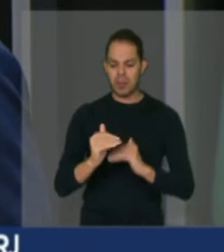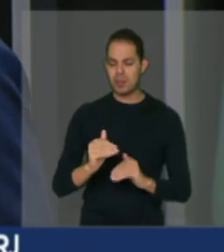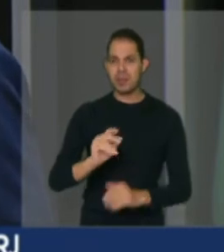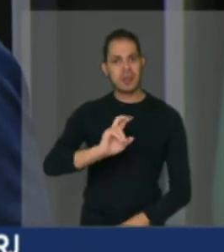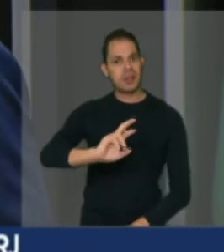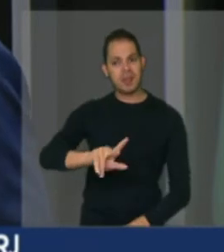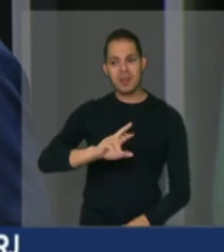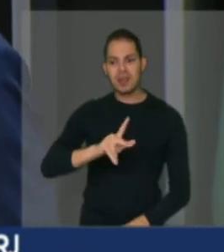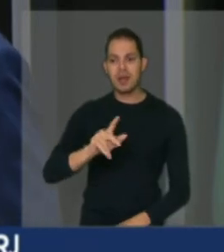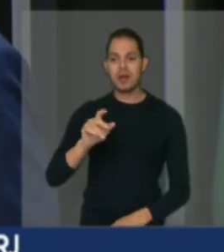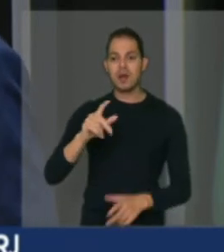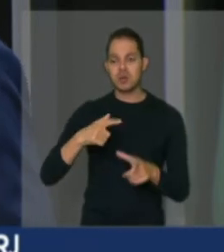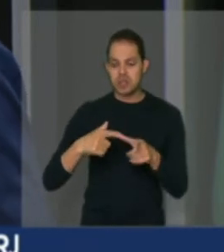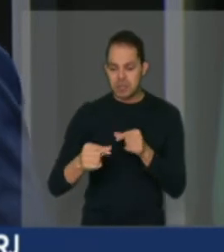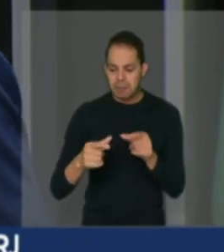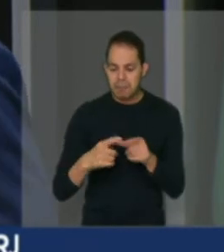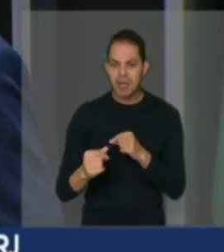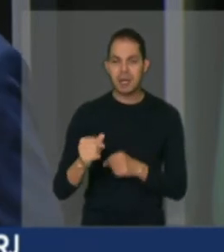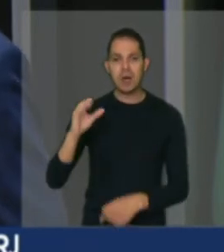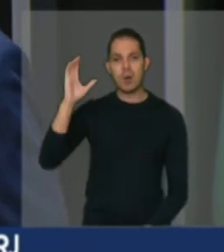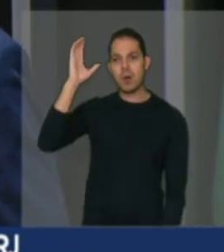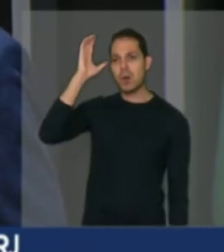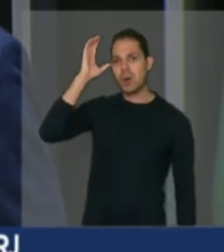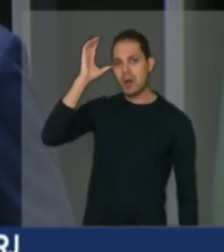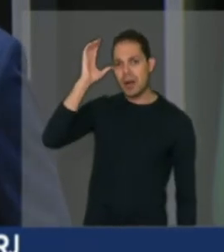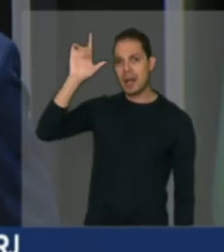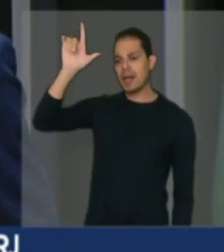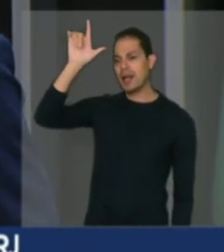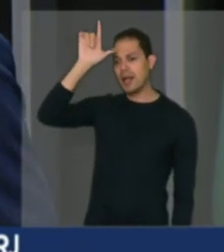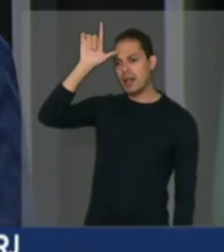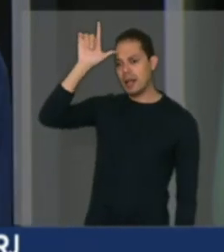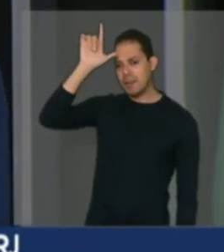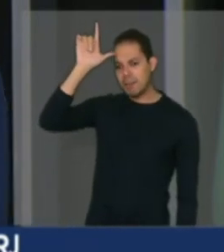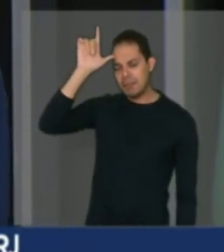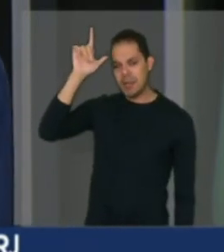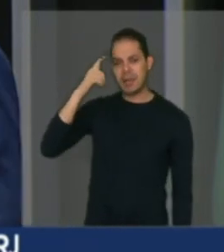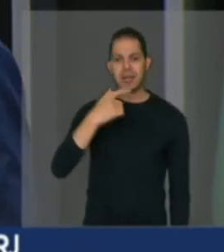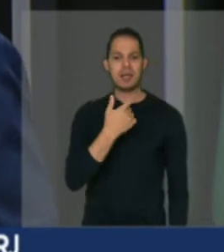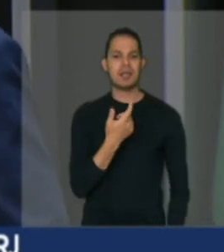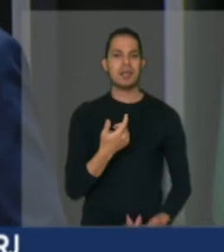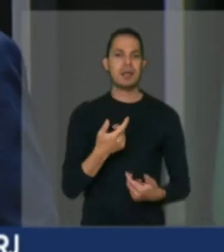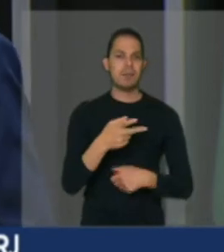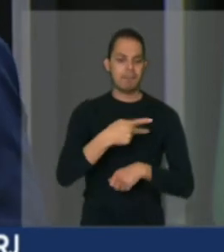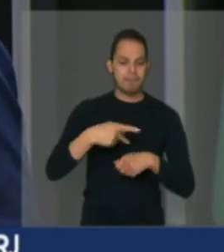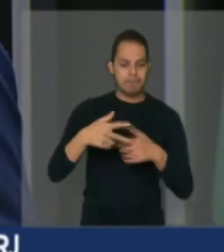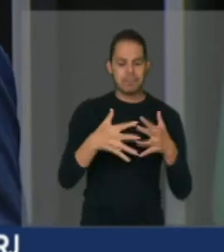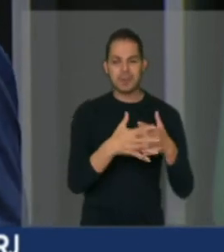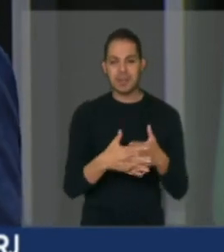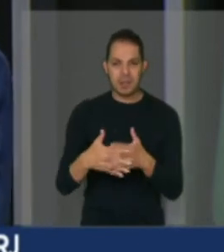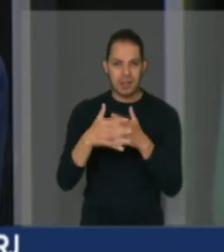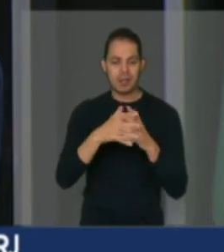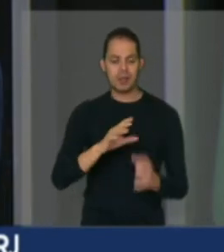COREIA, NEM A ALEMANHA, NEM A SUÉCIA, NEM OS ESTADOS UNIDOS, NEM O CANADÁACEITARAM A URNA ELETRÔNICA. A URNA ELETRÔNICA NÃO EXISTE O MAPA